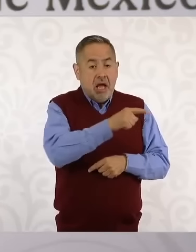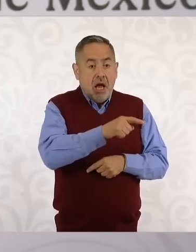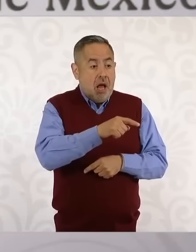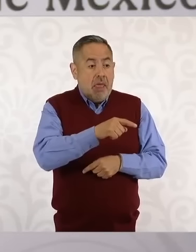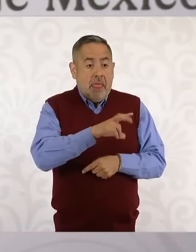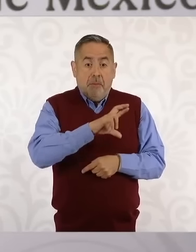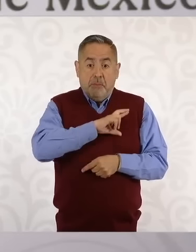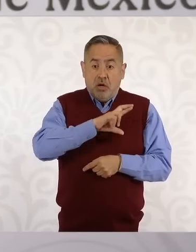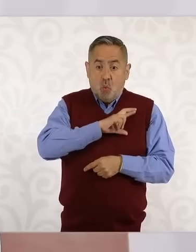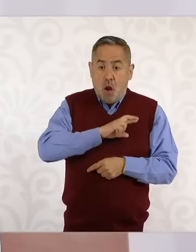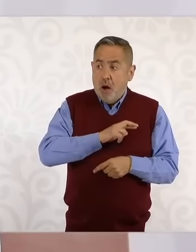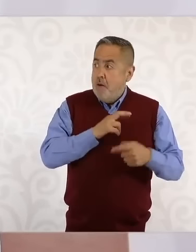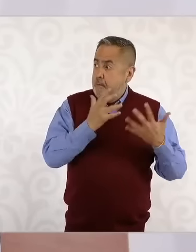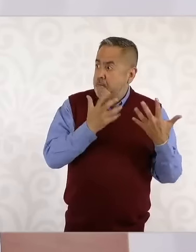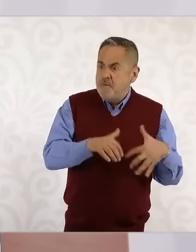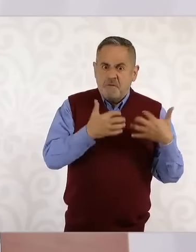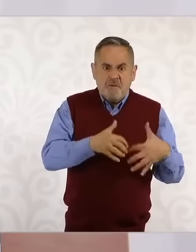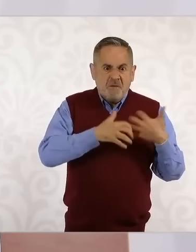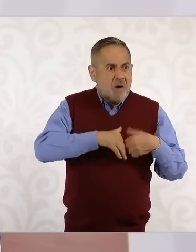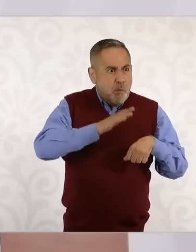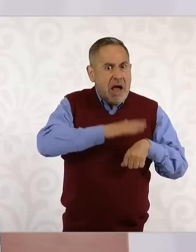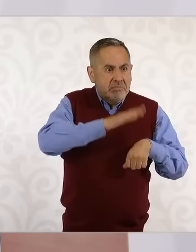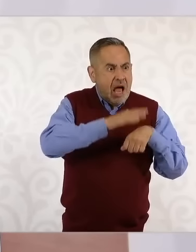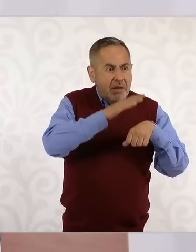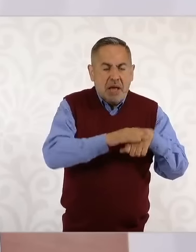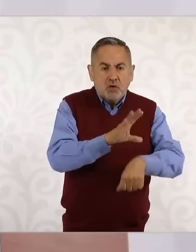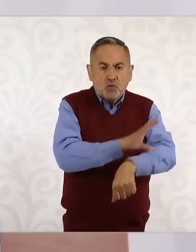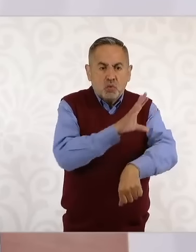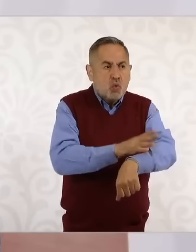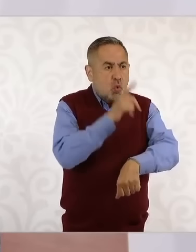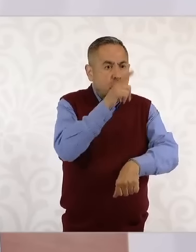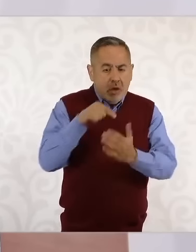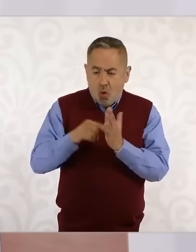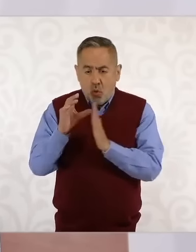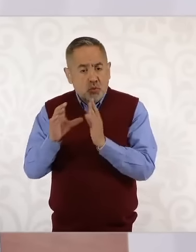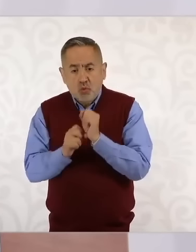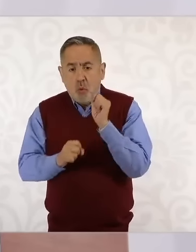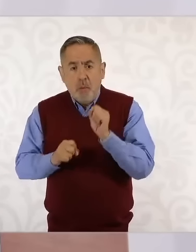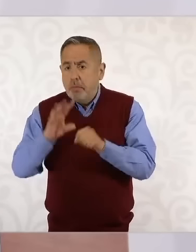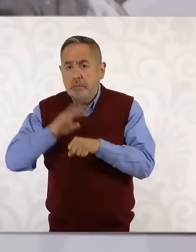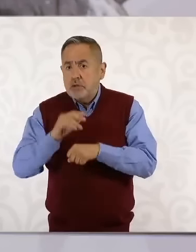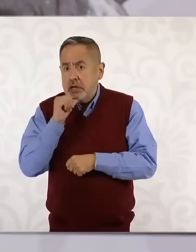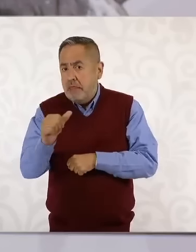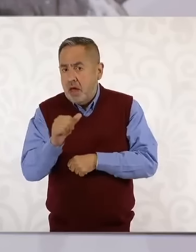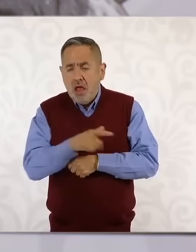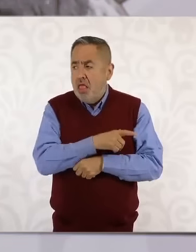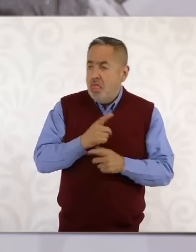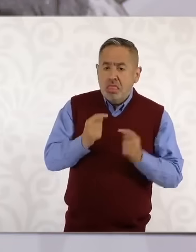electricidad, aún cuando estaba en contra de la Constitución. Una de las medidas que tomaron fue